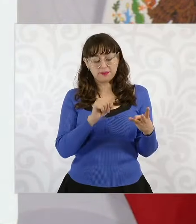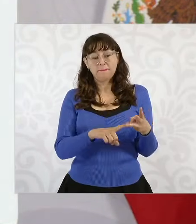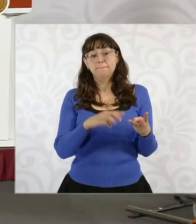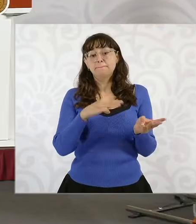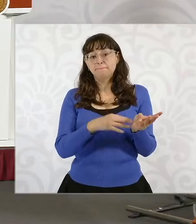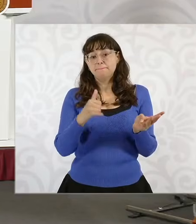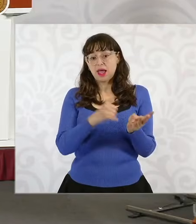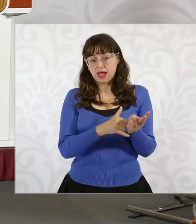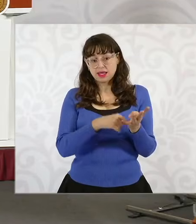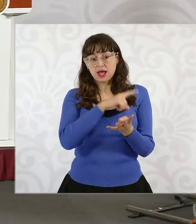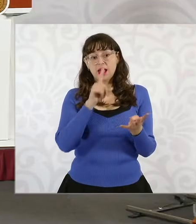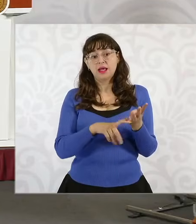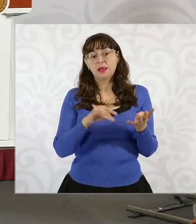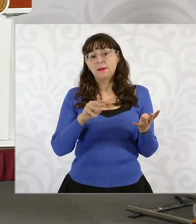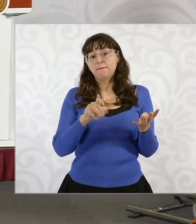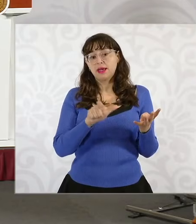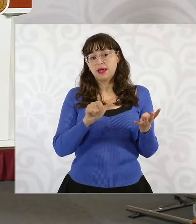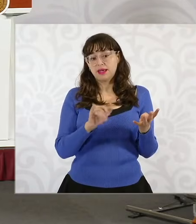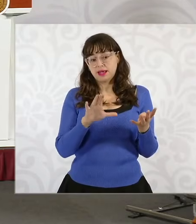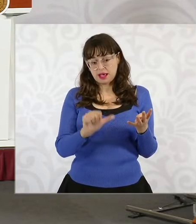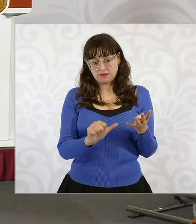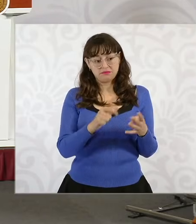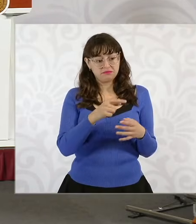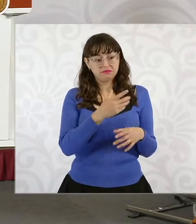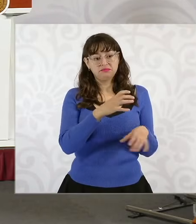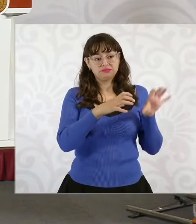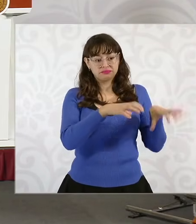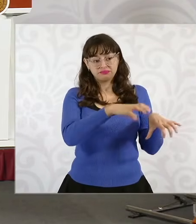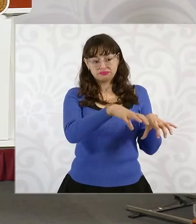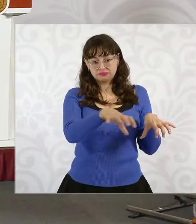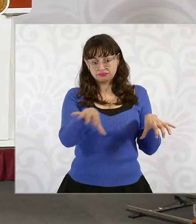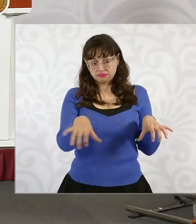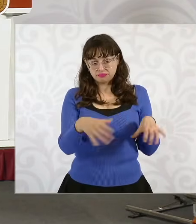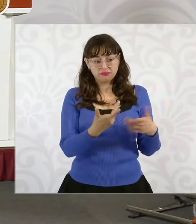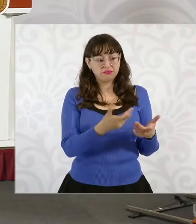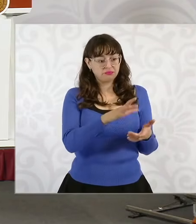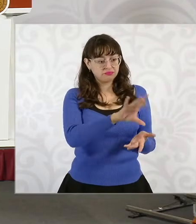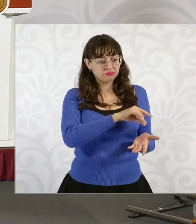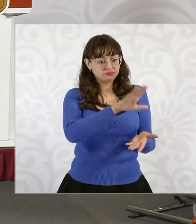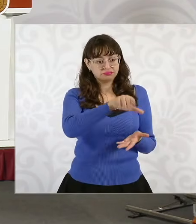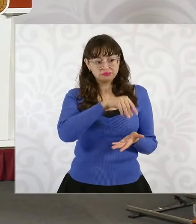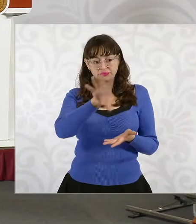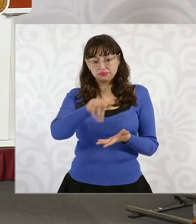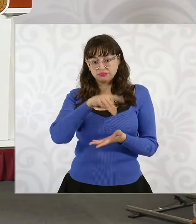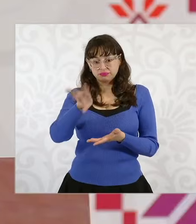la cultura mexica. Es decir, estamos compartiendo con otro pueblo milenario como es el pueblo de